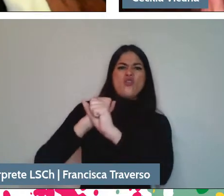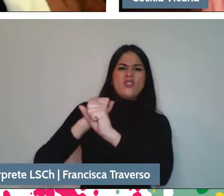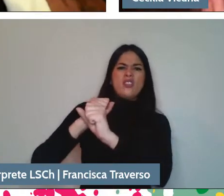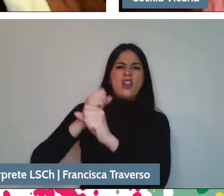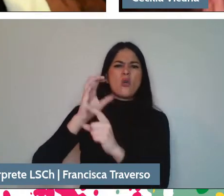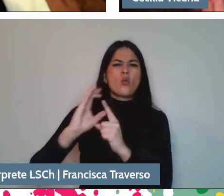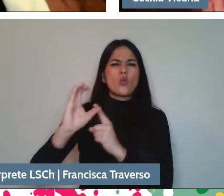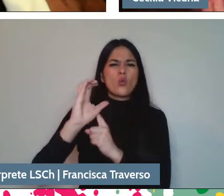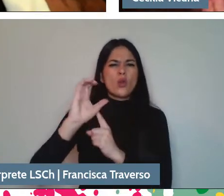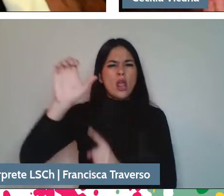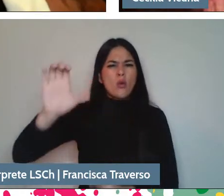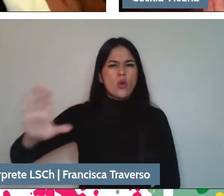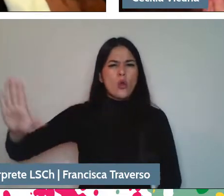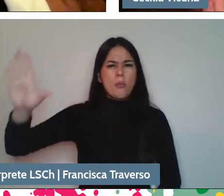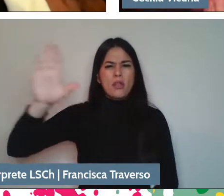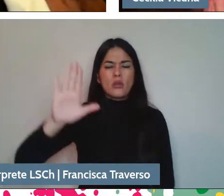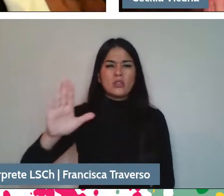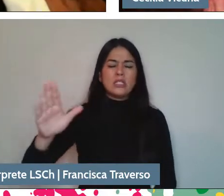Entonces, esa violencia que yo encontré allá